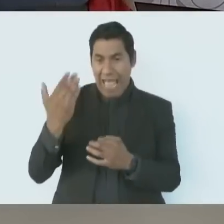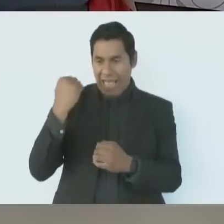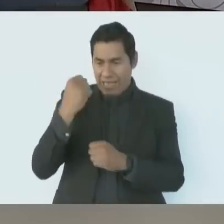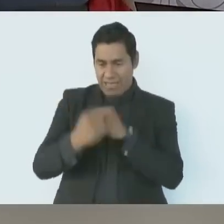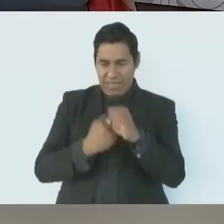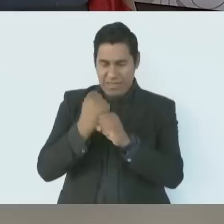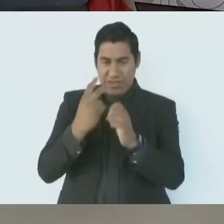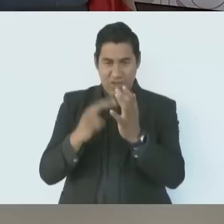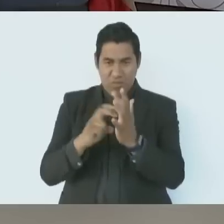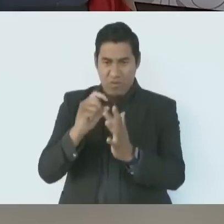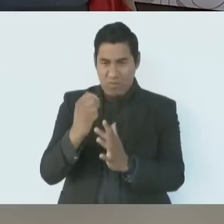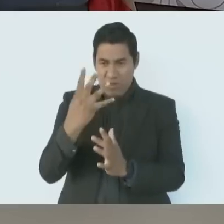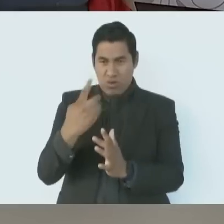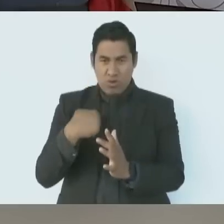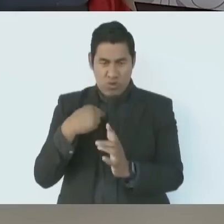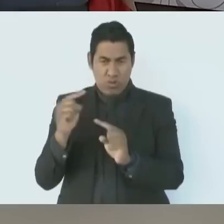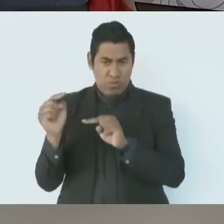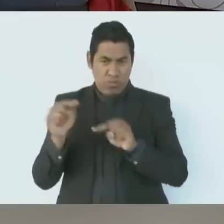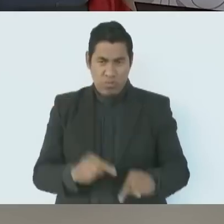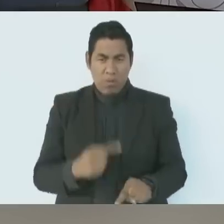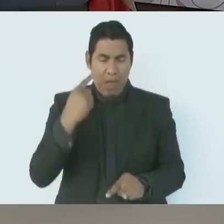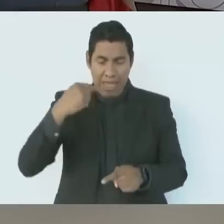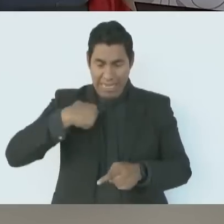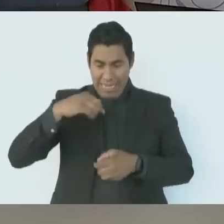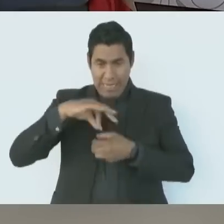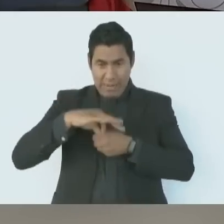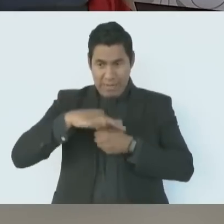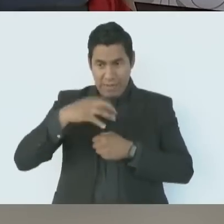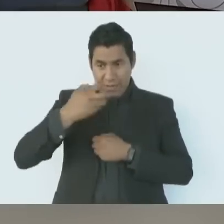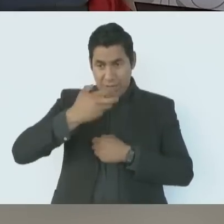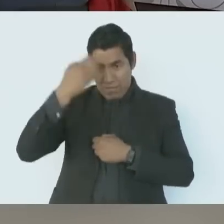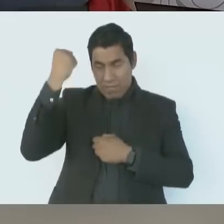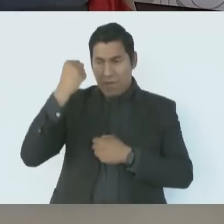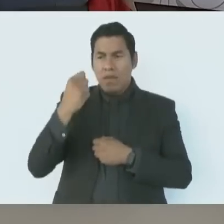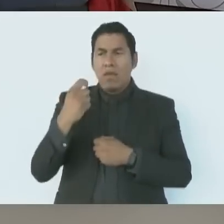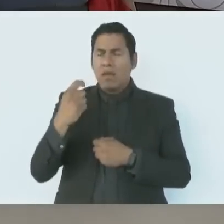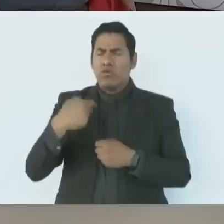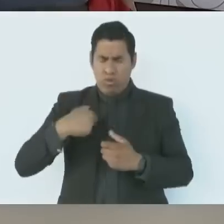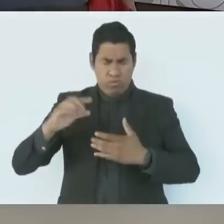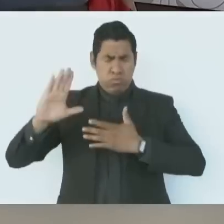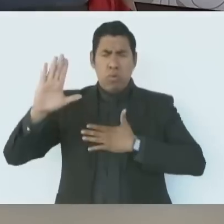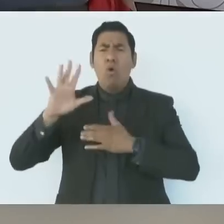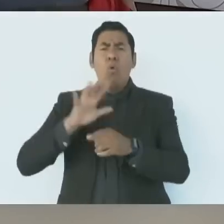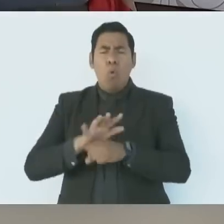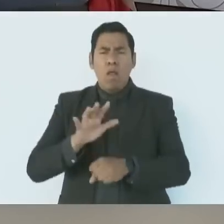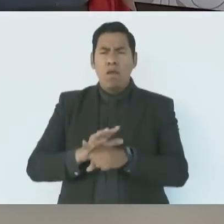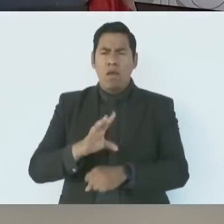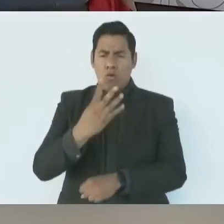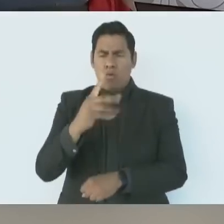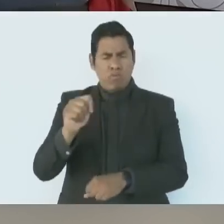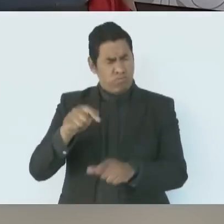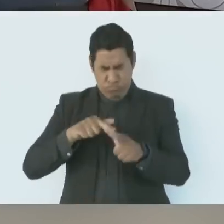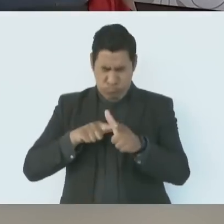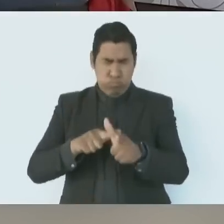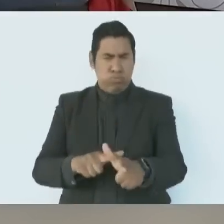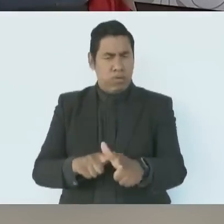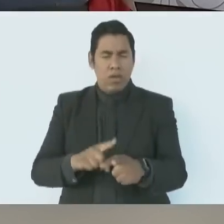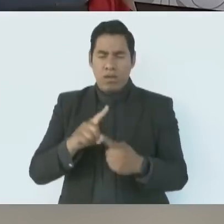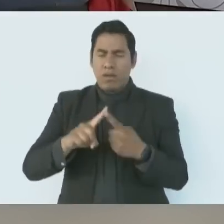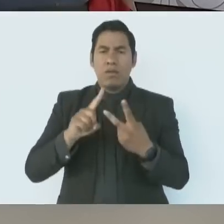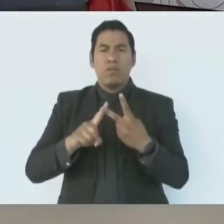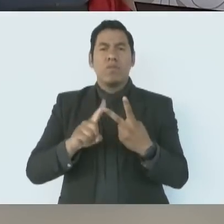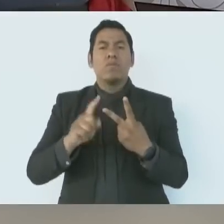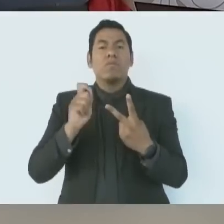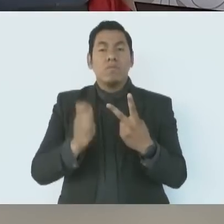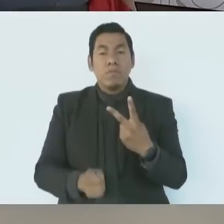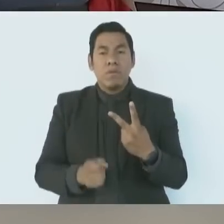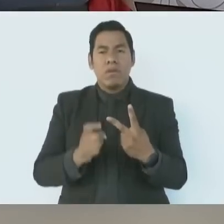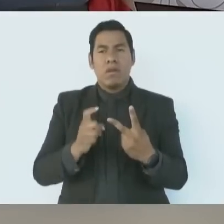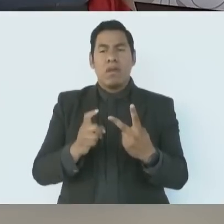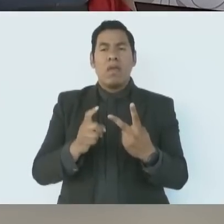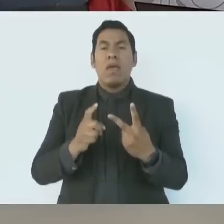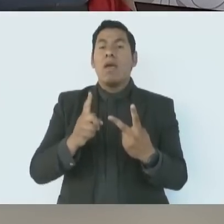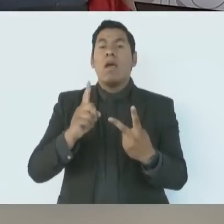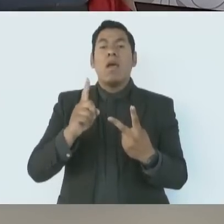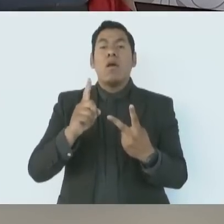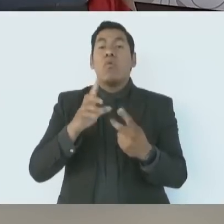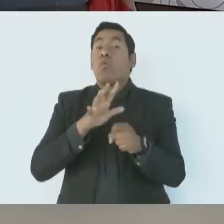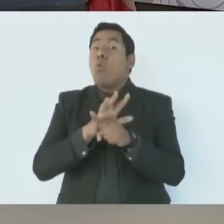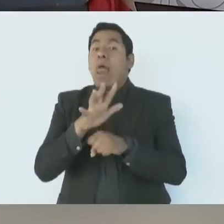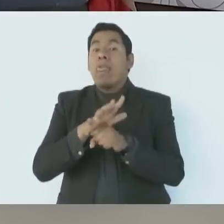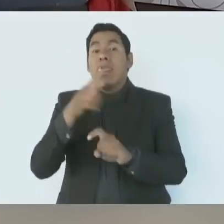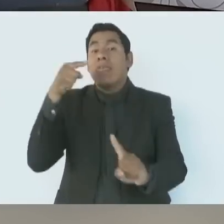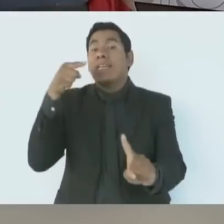tenía que ver uno con que continuara la transformación y dos que era tiempo de